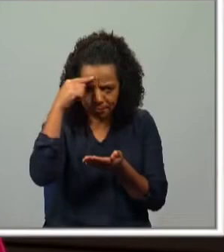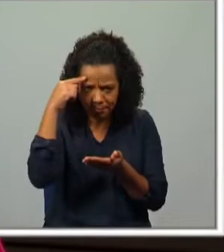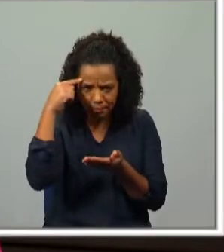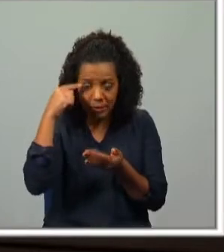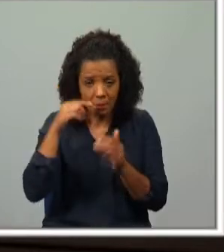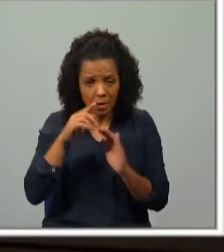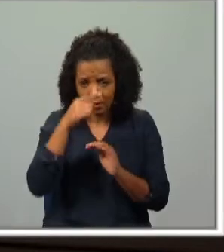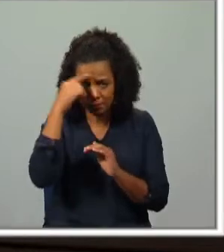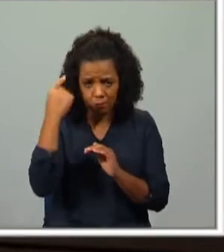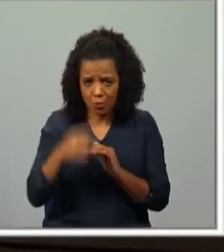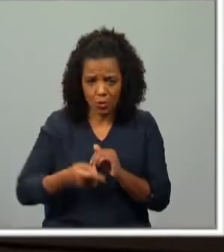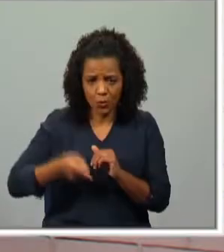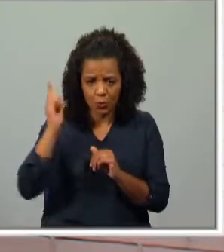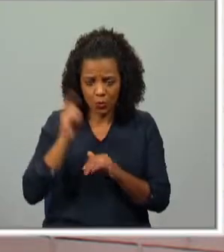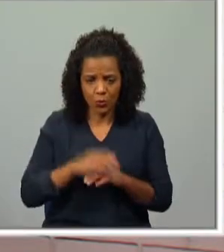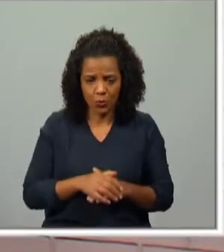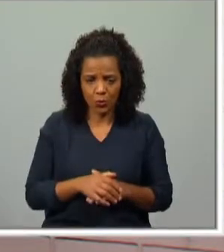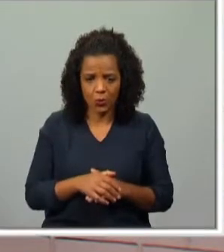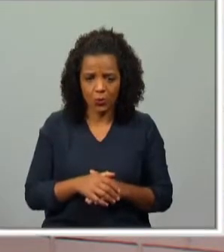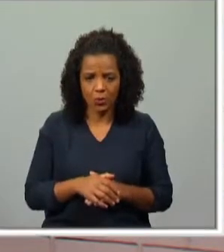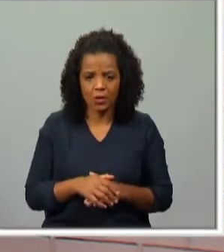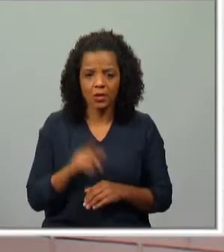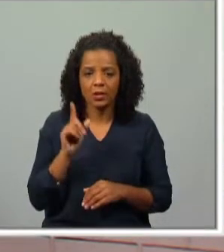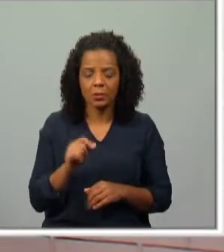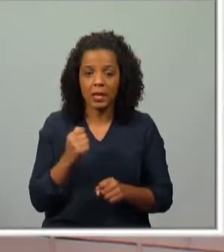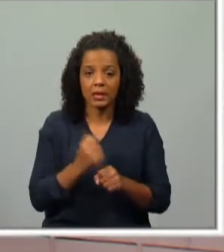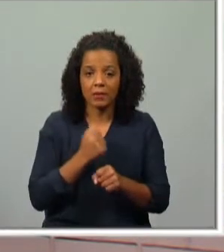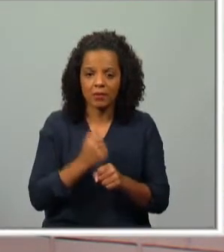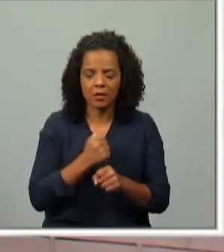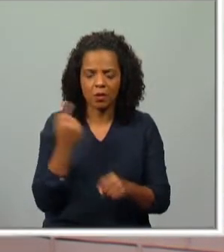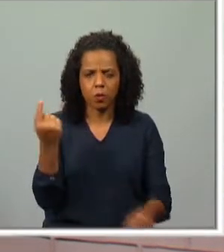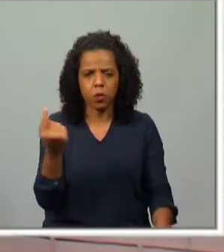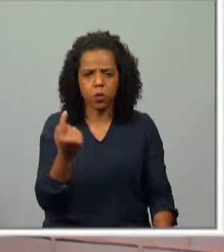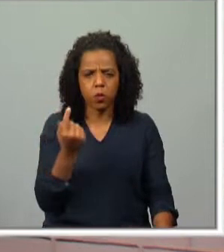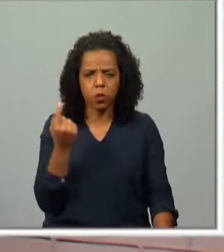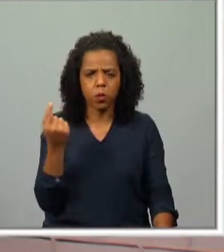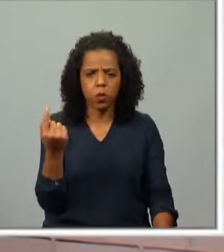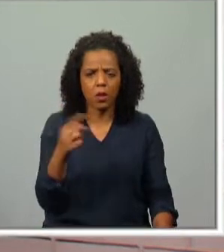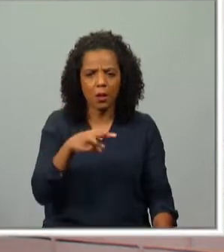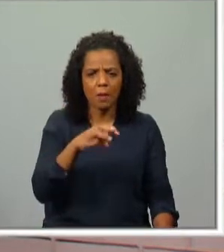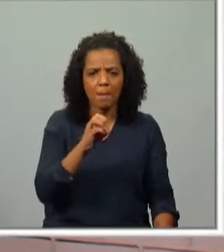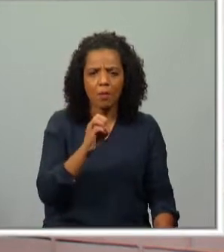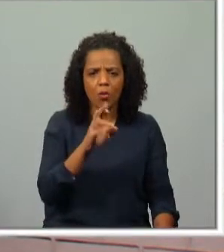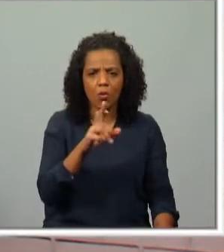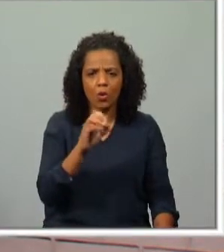só difícil é também uma atividade morosa o que é que significa amorosa demorava 唯一困難也是一項耗時的活動多情延遲是什麼意思